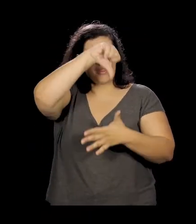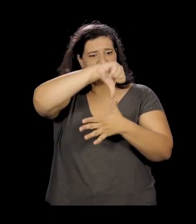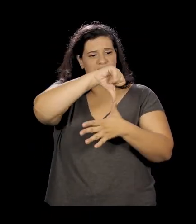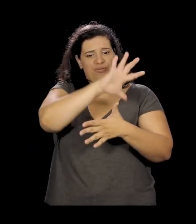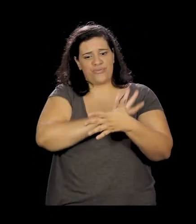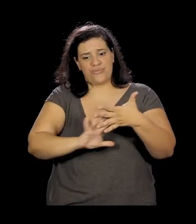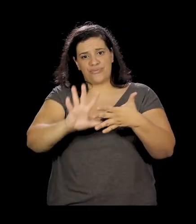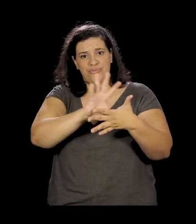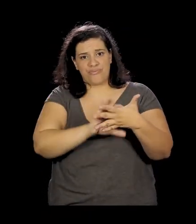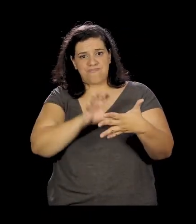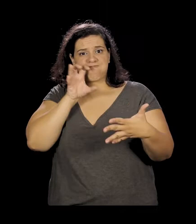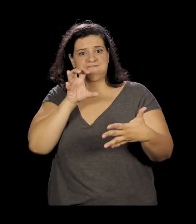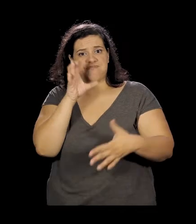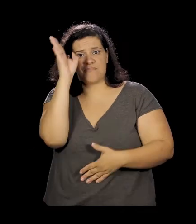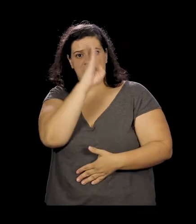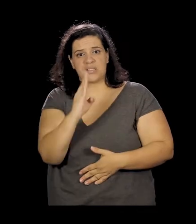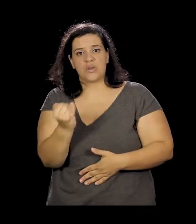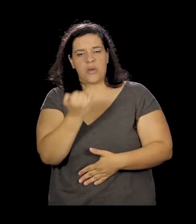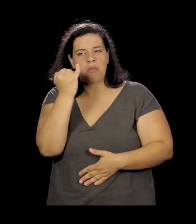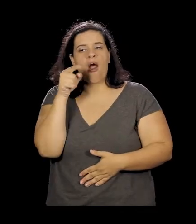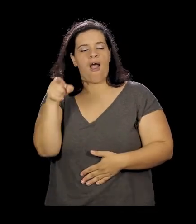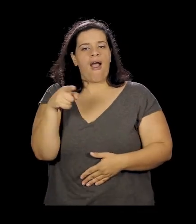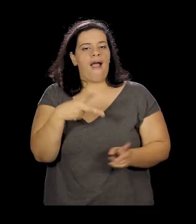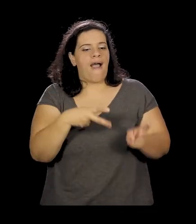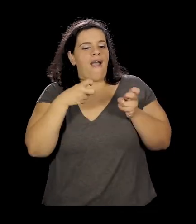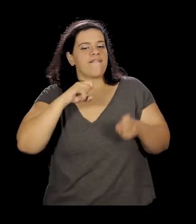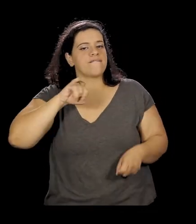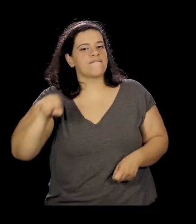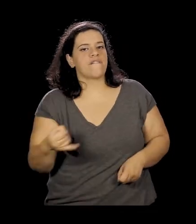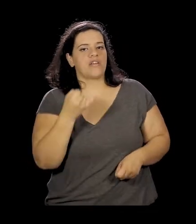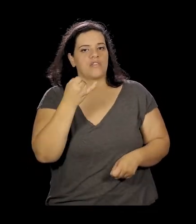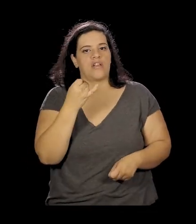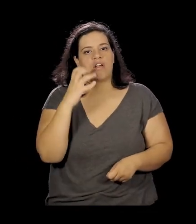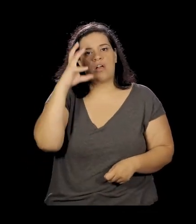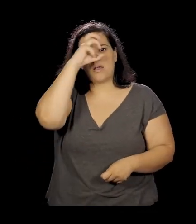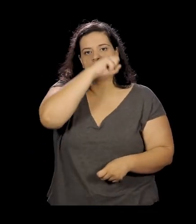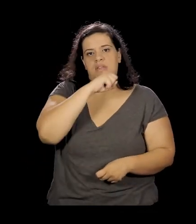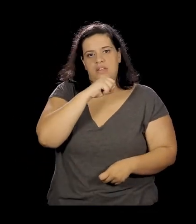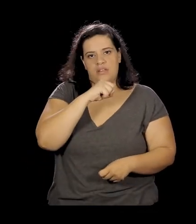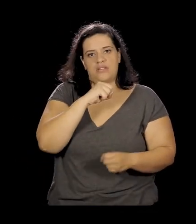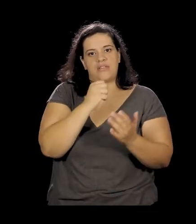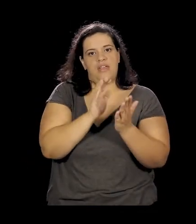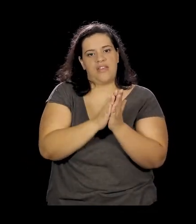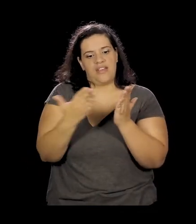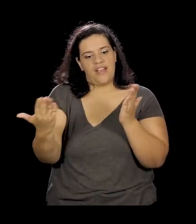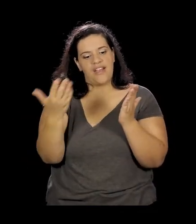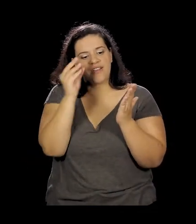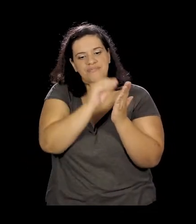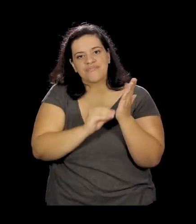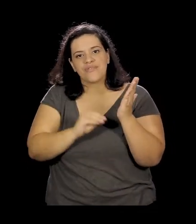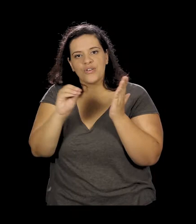que é uma vantagem incluir o Brasil no seu portfólio.